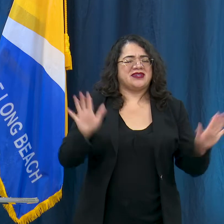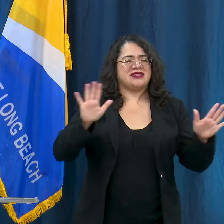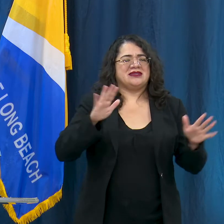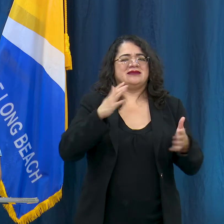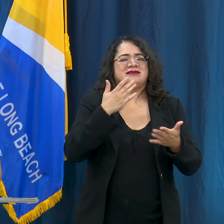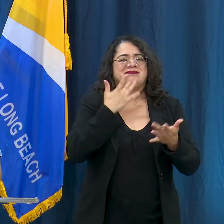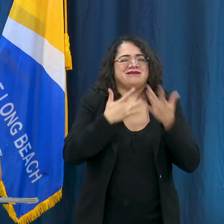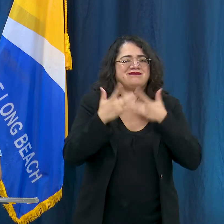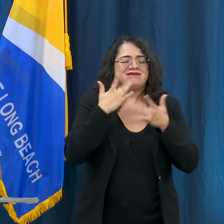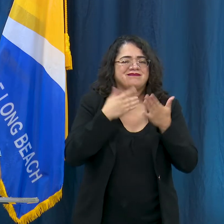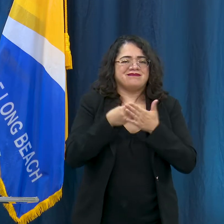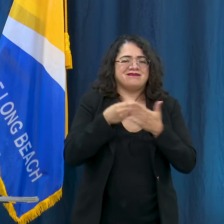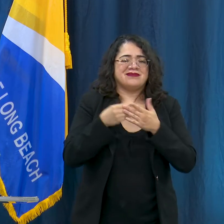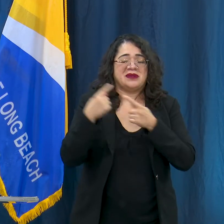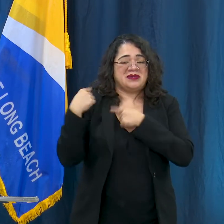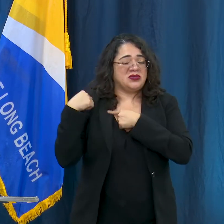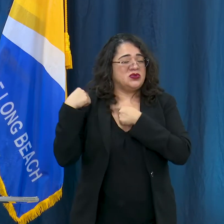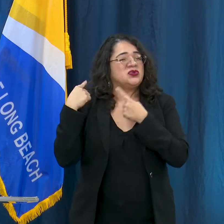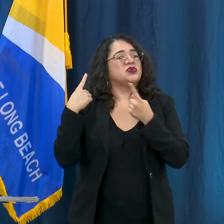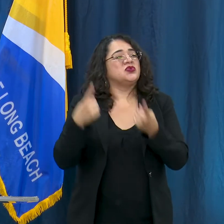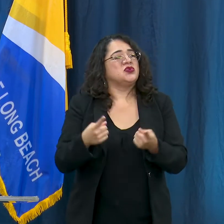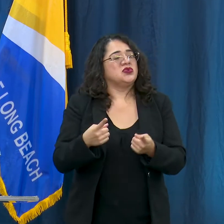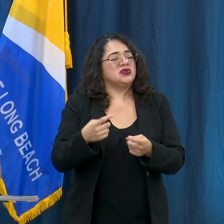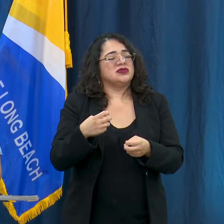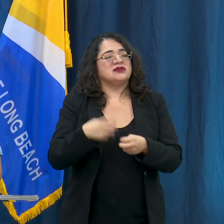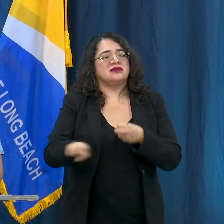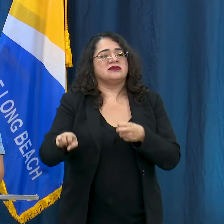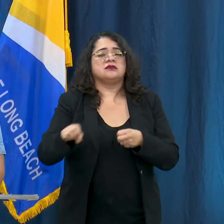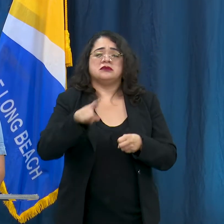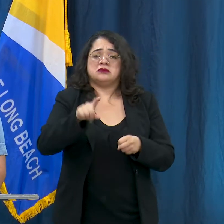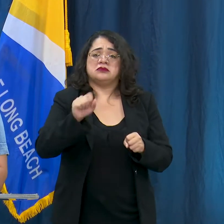comenzó esta panda Mia's podría hacer eligible para esta cyst NC a-- y el